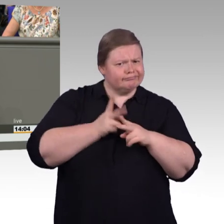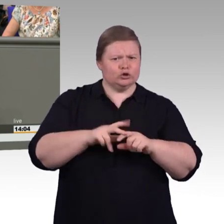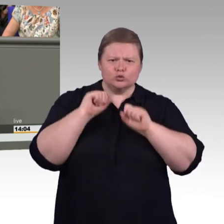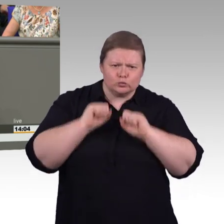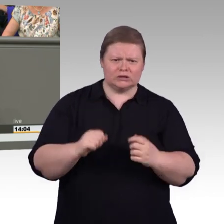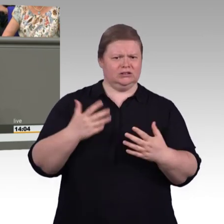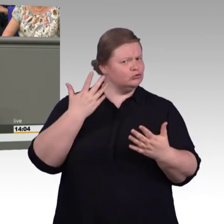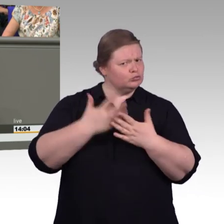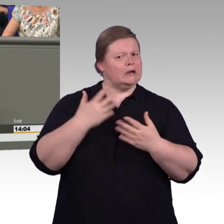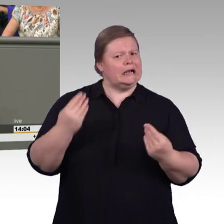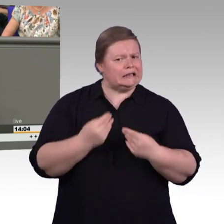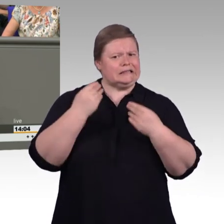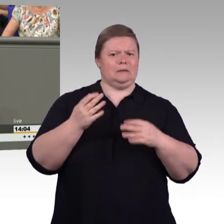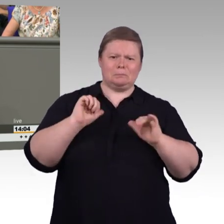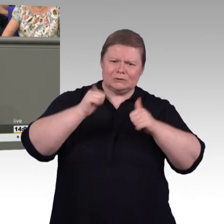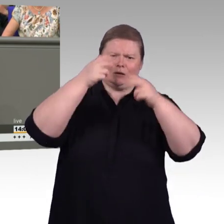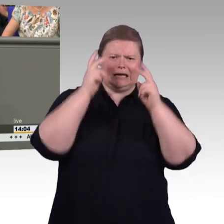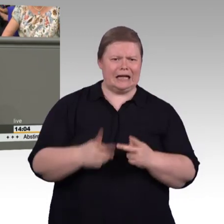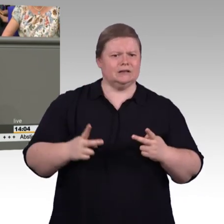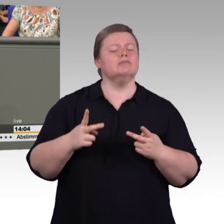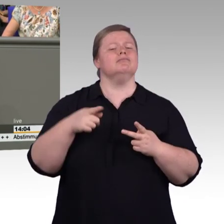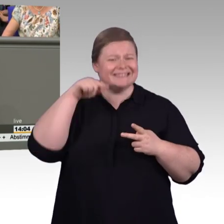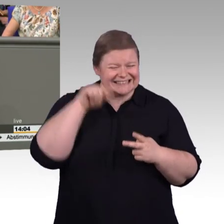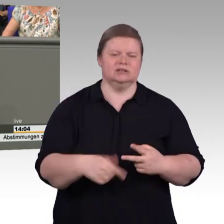der Kinderrechte im Grundgesetz auch schaffen können